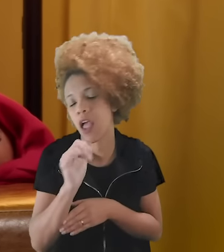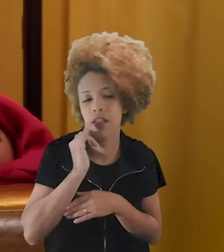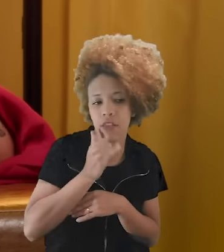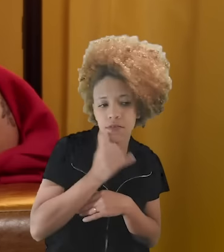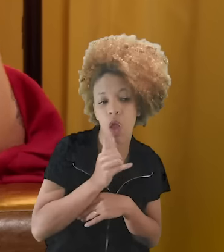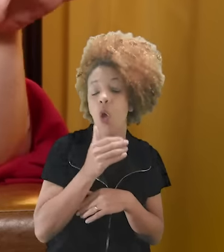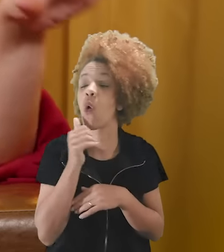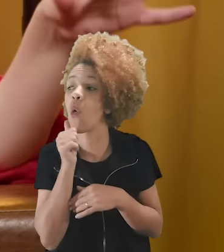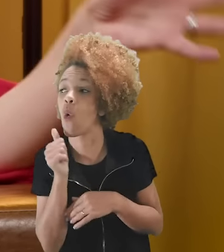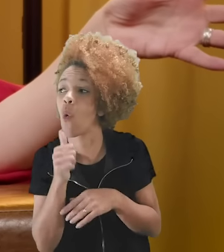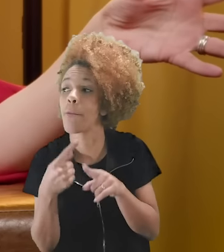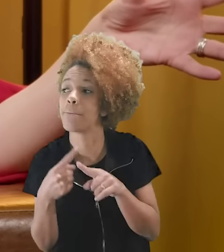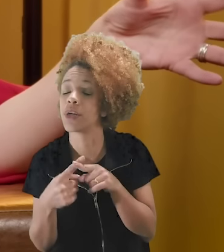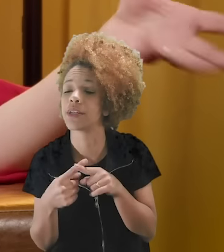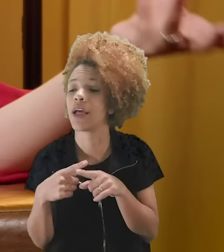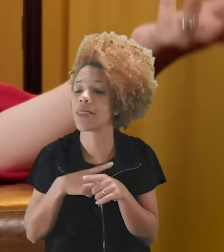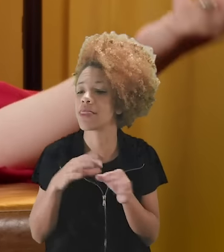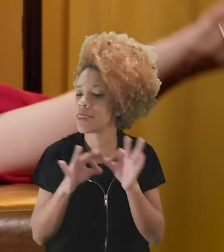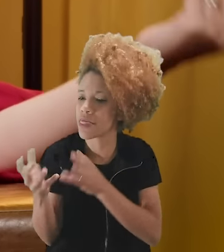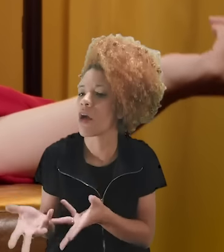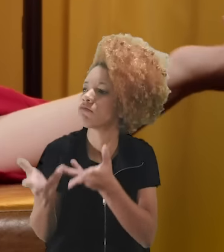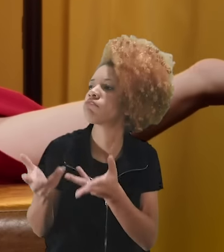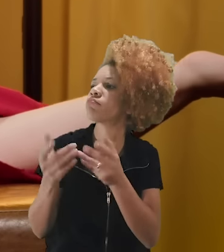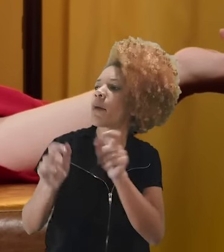atenção pro campeonato feminino por quê para eu dar visibilidade para essas meninas estão jogando